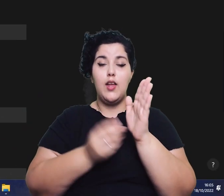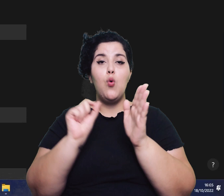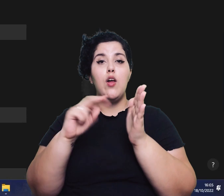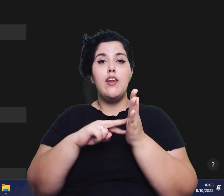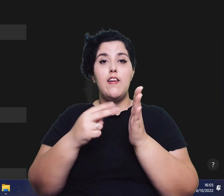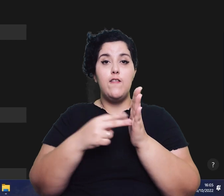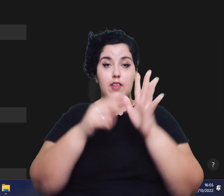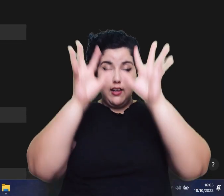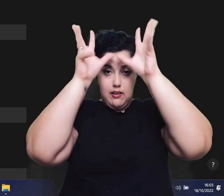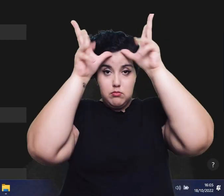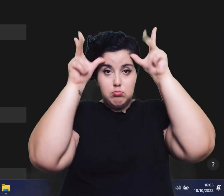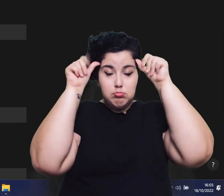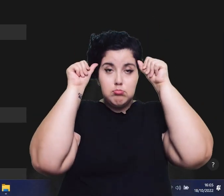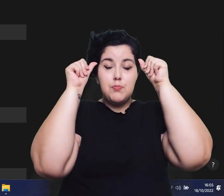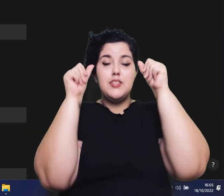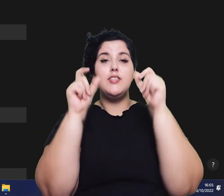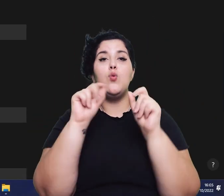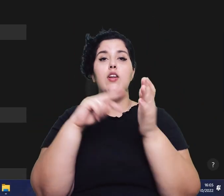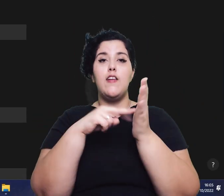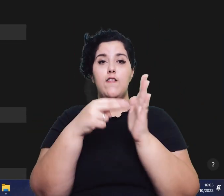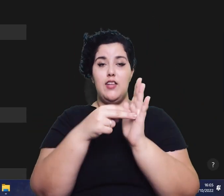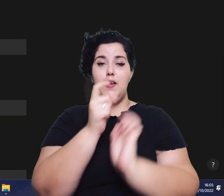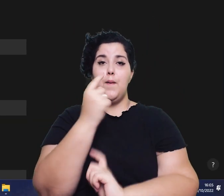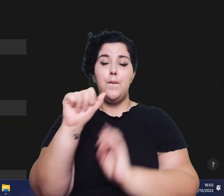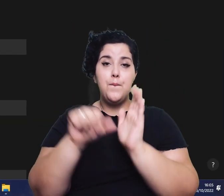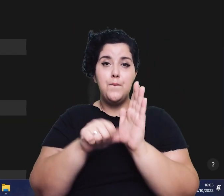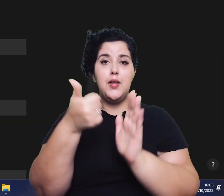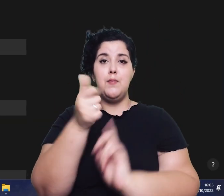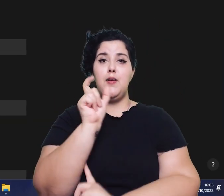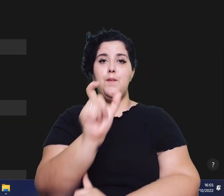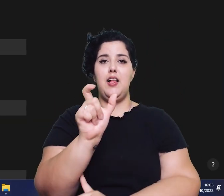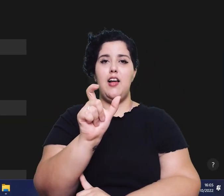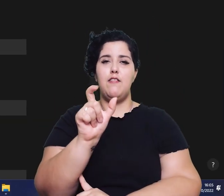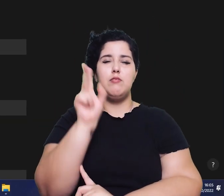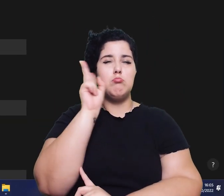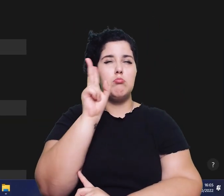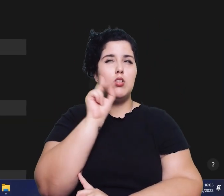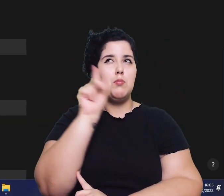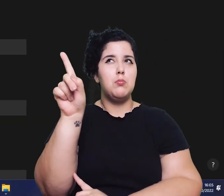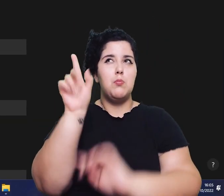Amazônia, que foram coisas muito citadas, eu achei bacana de trazer, primeira palavra que vem na cabeça. Então, nesse